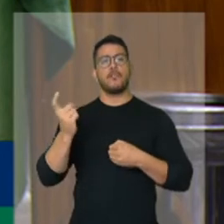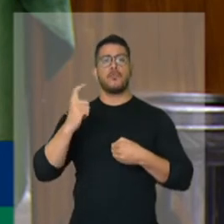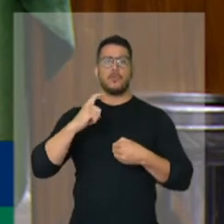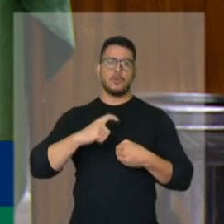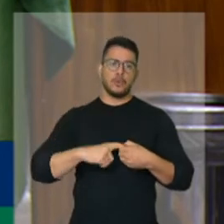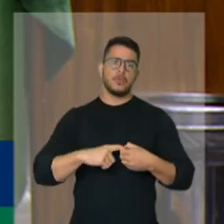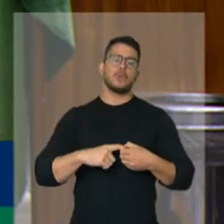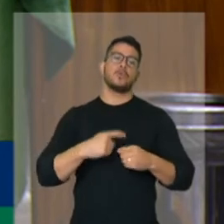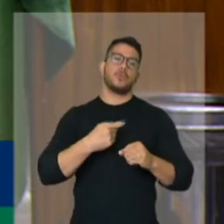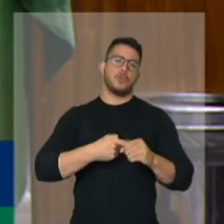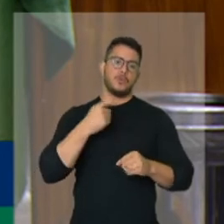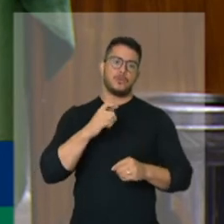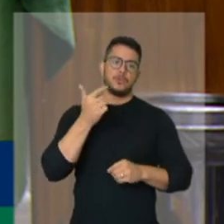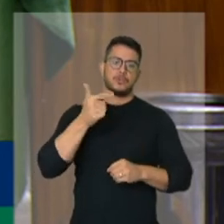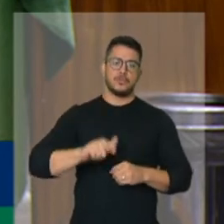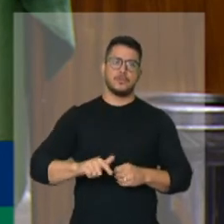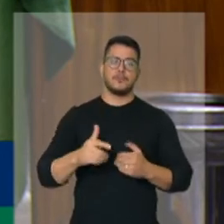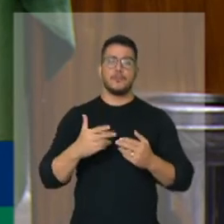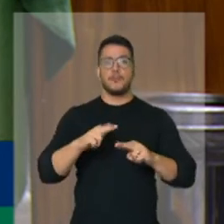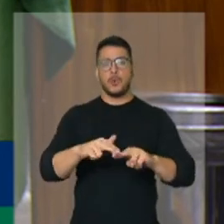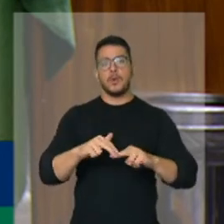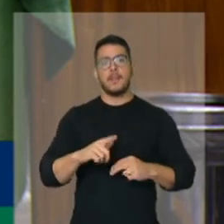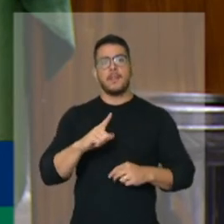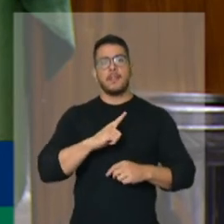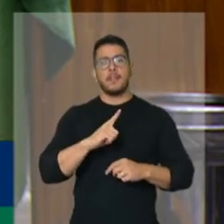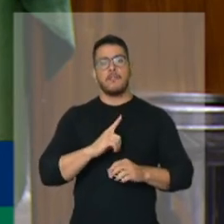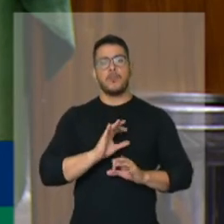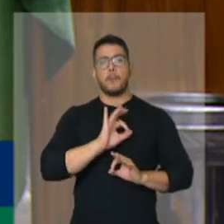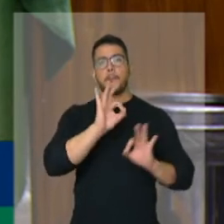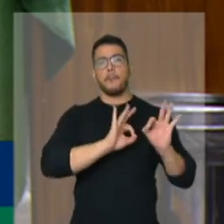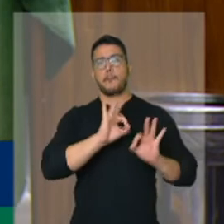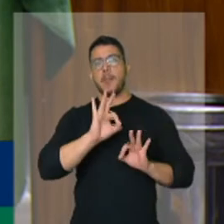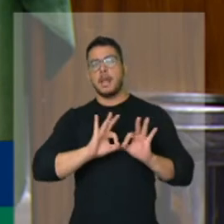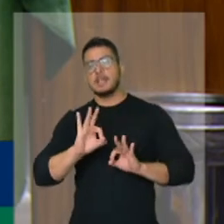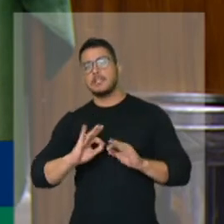ESTE INVESTIMENTO... VOCÊ ... DESCONTANDO O QUE PODERIA CHAMAR DE PREJUÍZO, VOCÊ VAI VER QUE HOUVE O LUCRO PARA